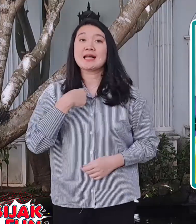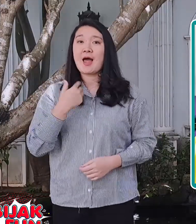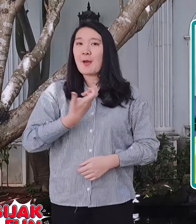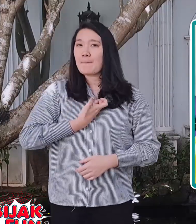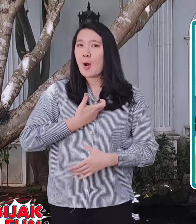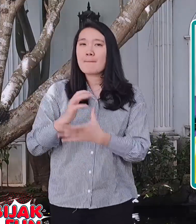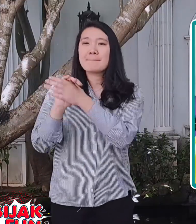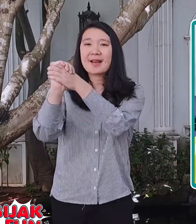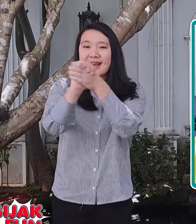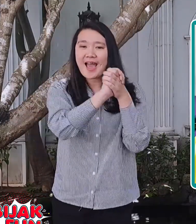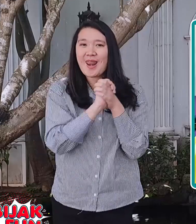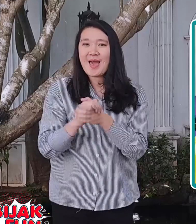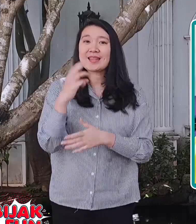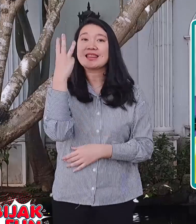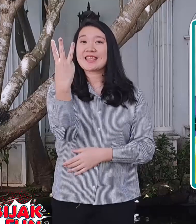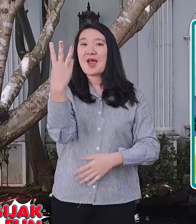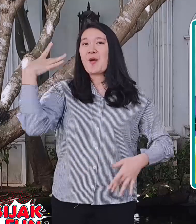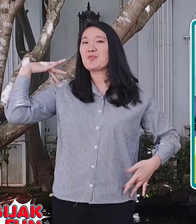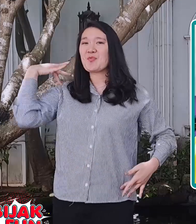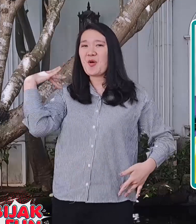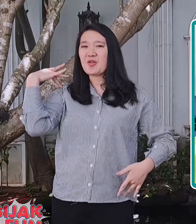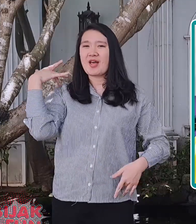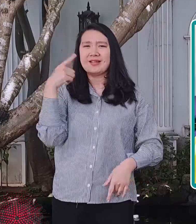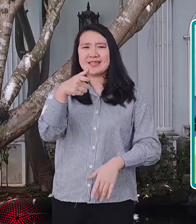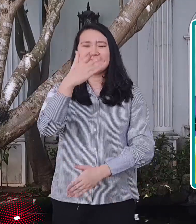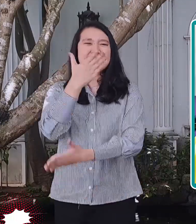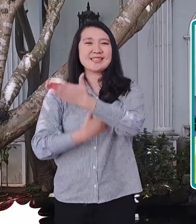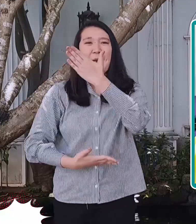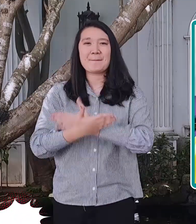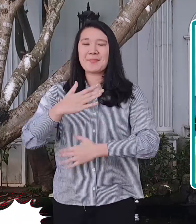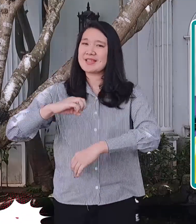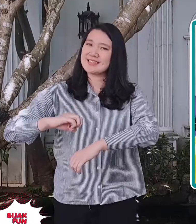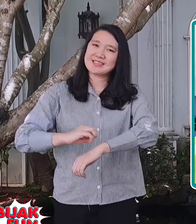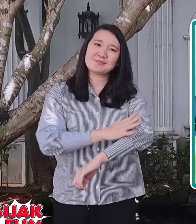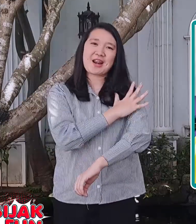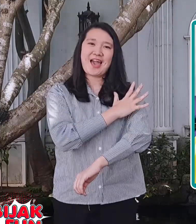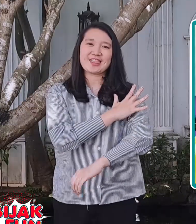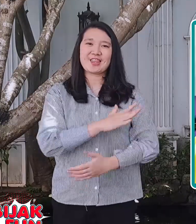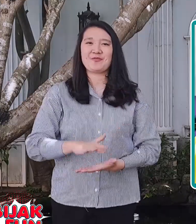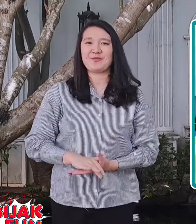Saya mau kenalkan 3 model Disabilitas inspiratif!